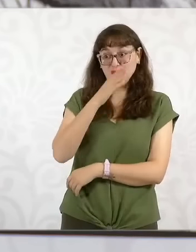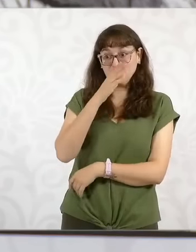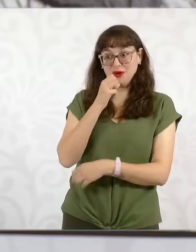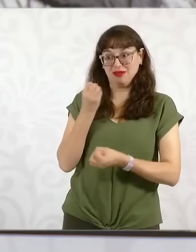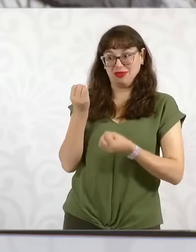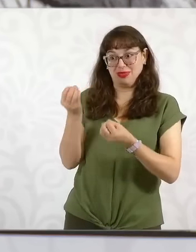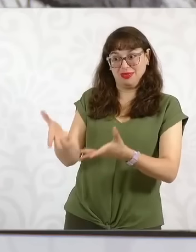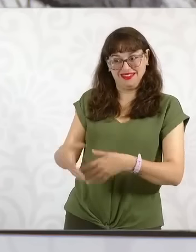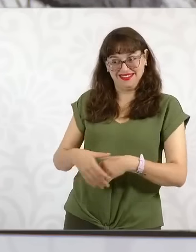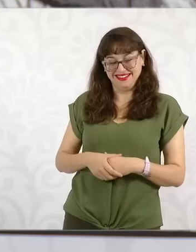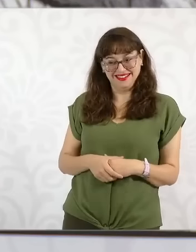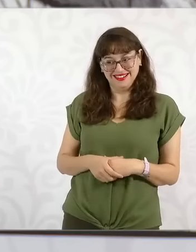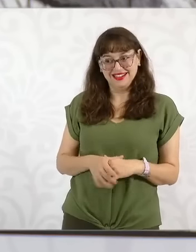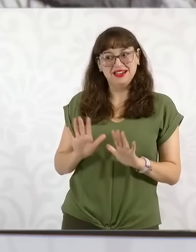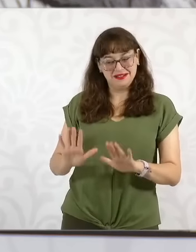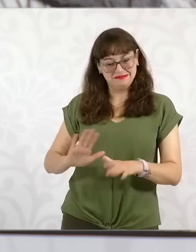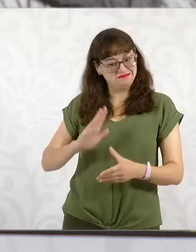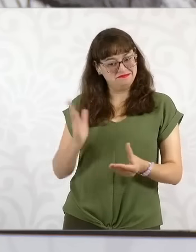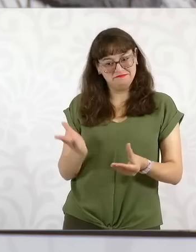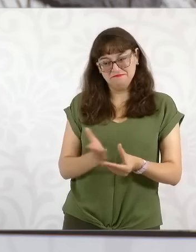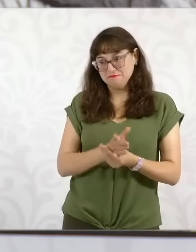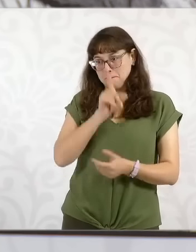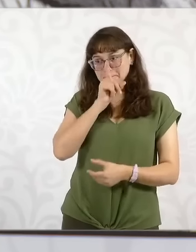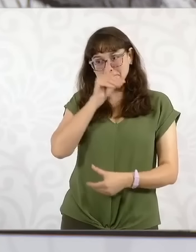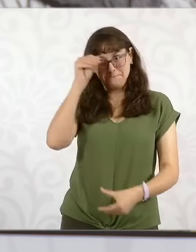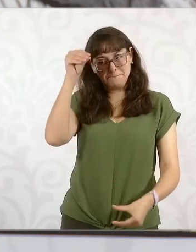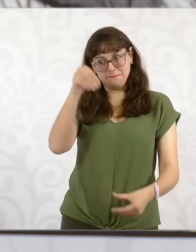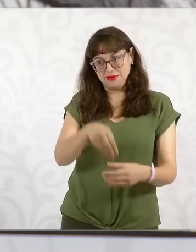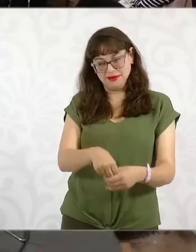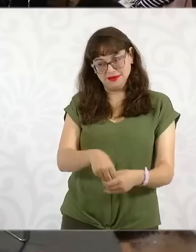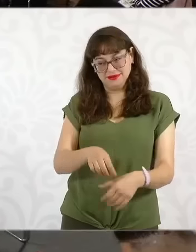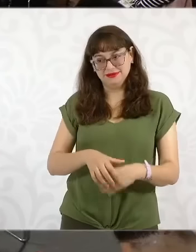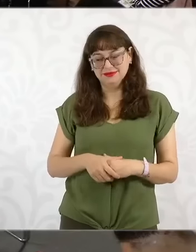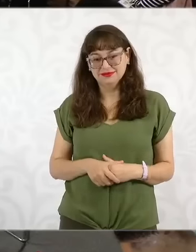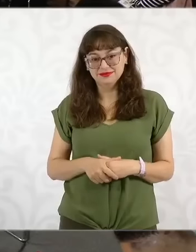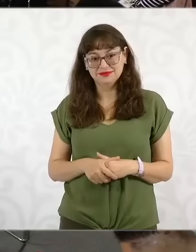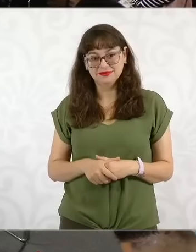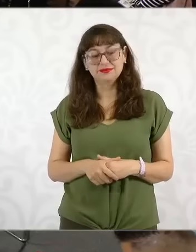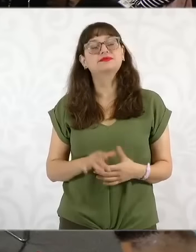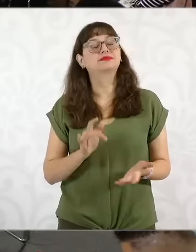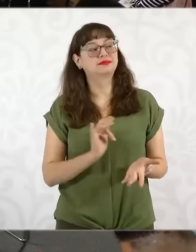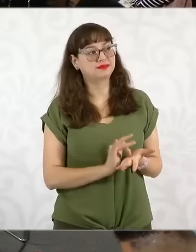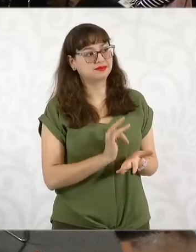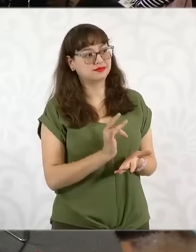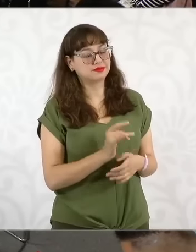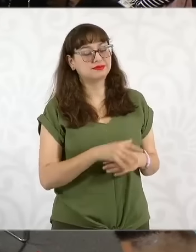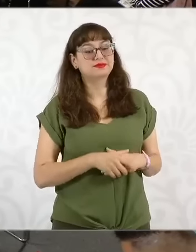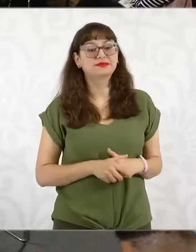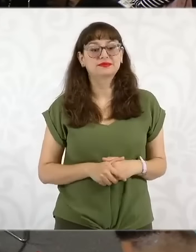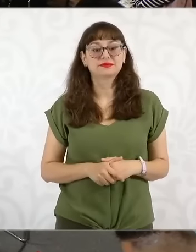para no afectar las carpetas de investigación que tienen. Muchas gracias. Este, les comento